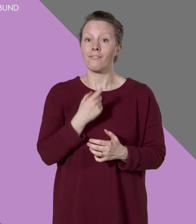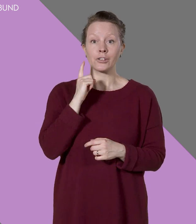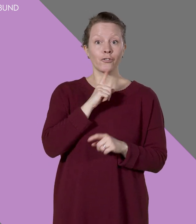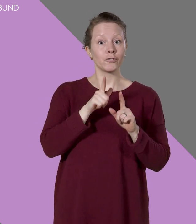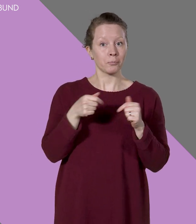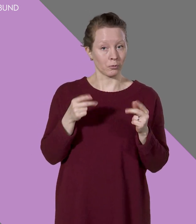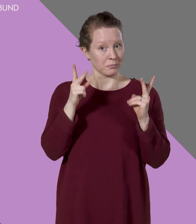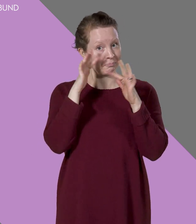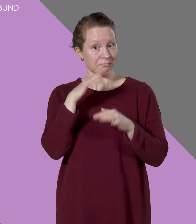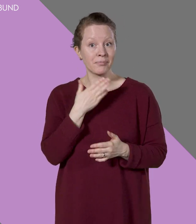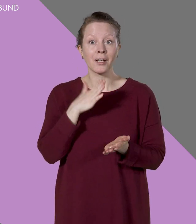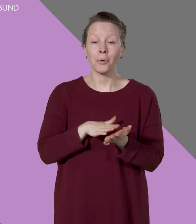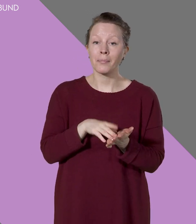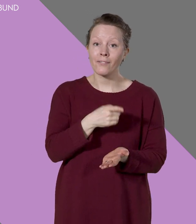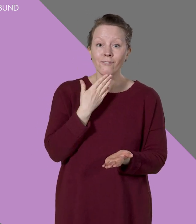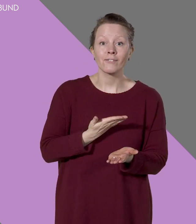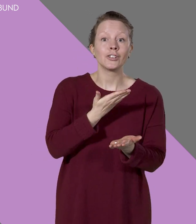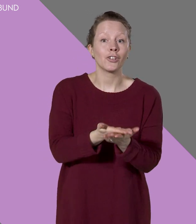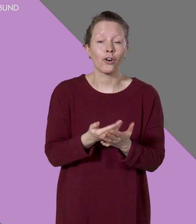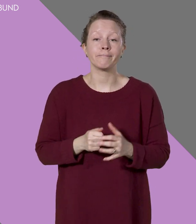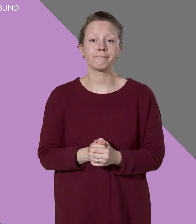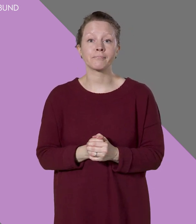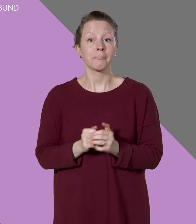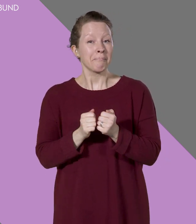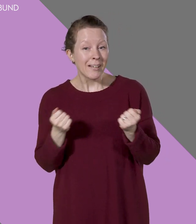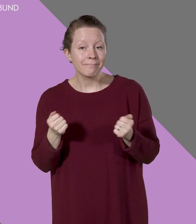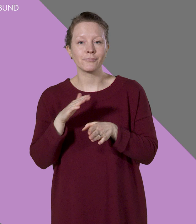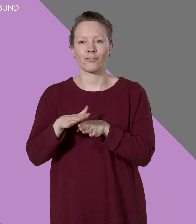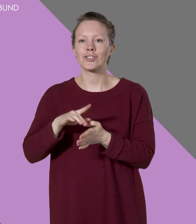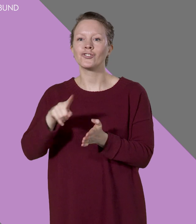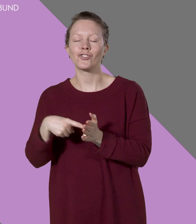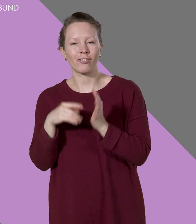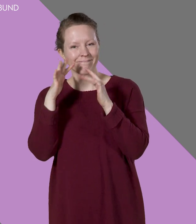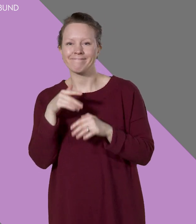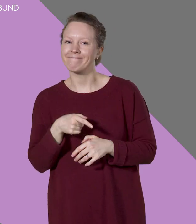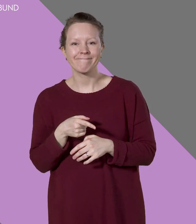Det här är också vad Finlands Dövas Förbund rekommenderar, - men Jyväskylä stad har inte gått med på det.